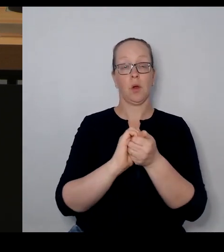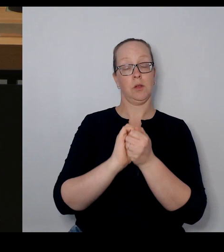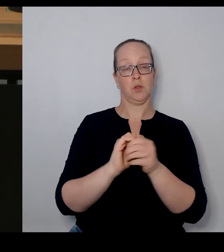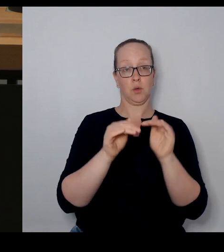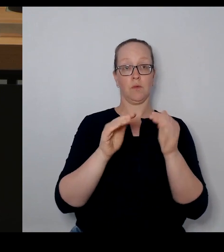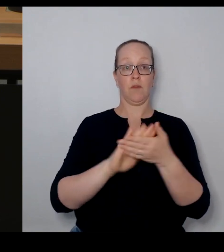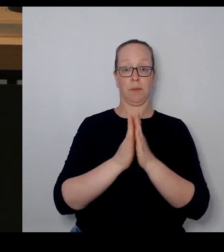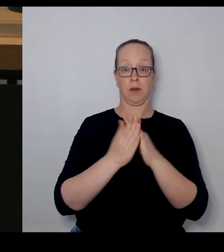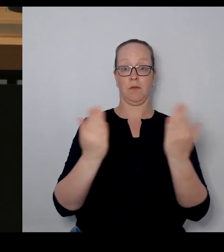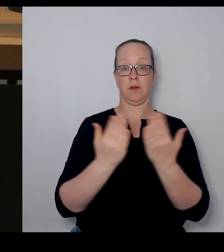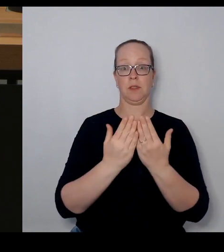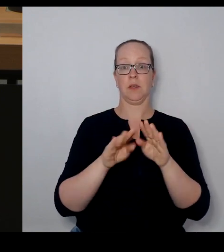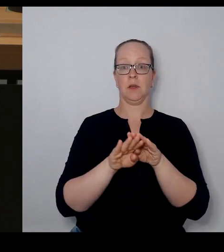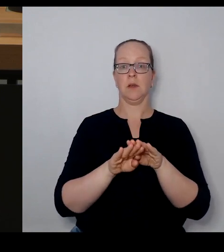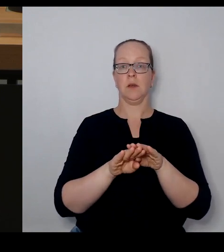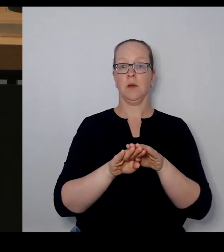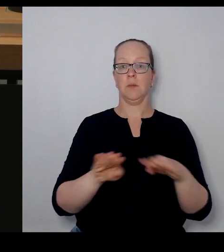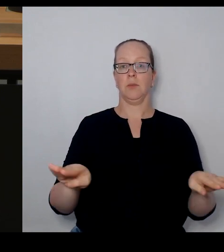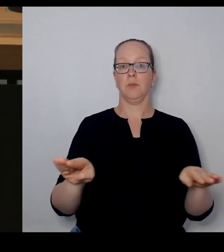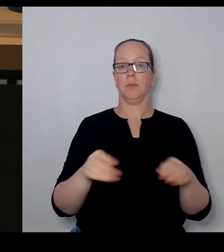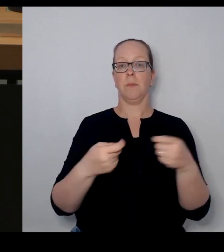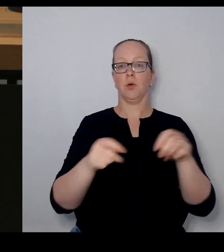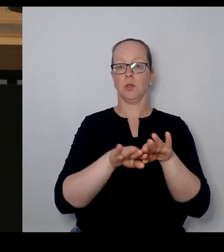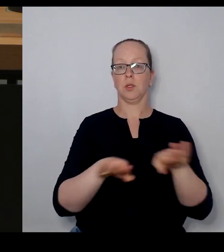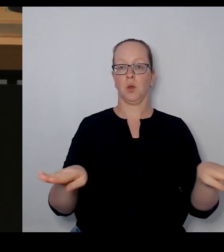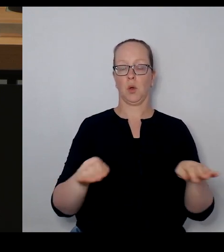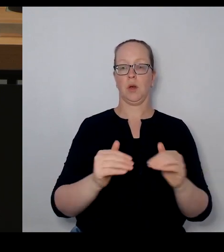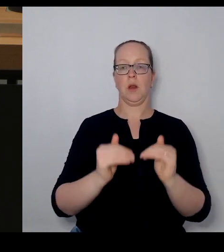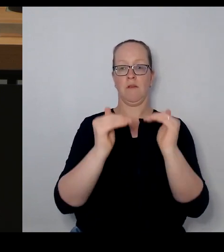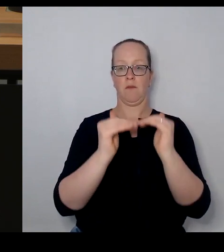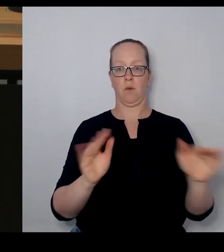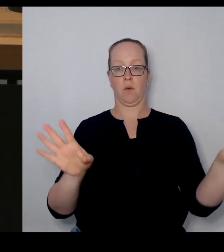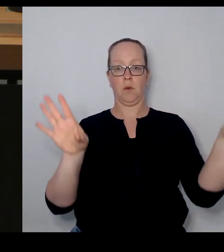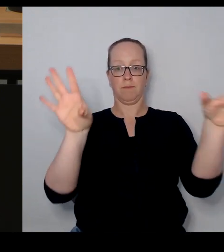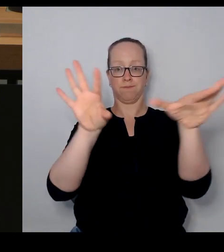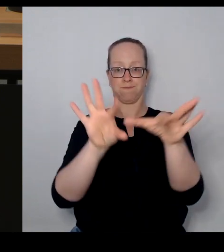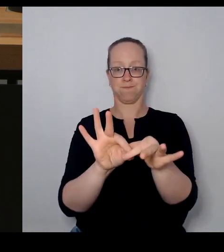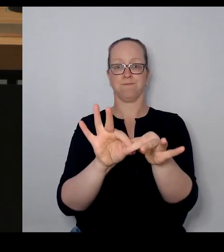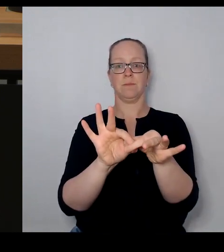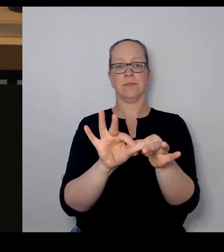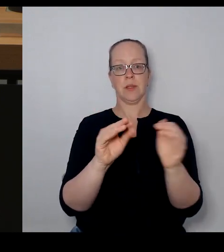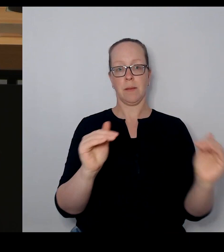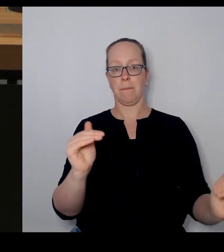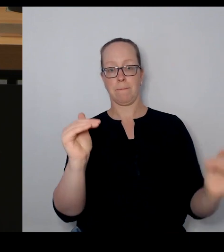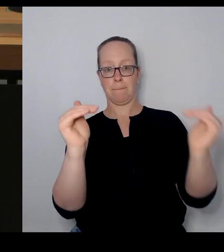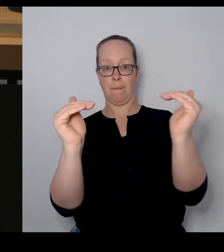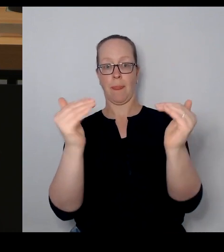In diesem Zusammenhang ist die Tarifvereinigung Tarifeinigung der TDSL im vergangenen Dezember ein wichtiger Schritt.